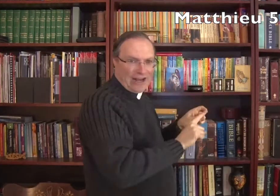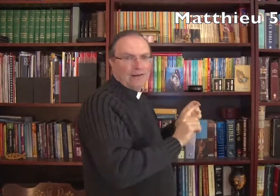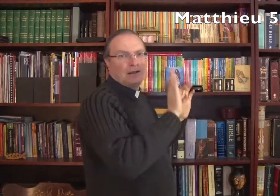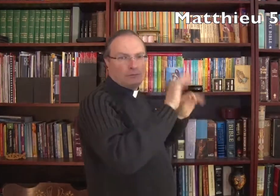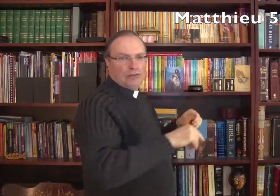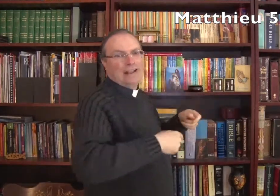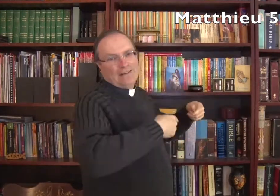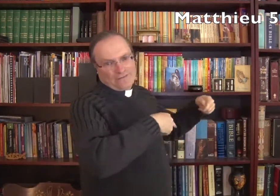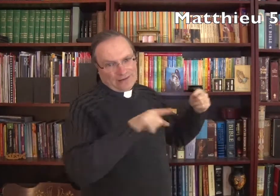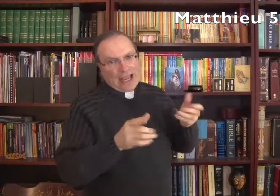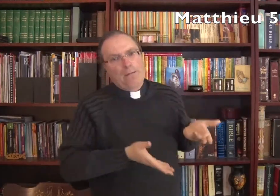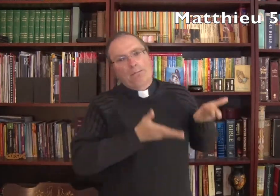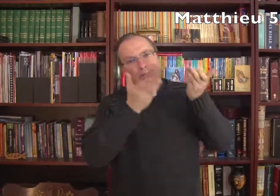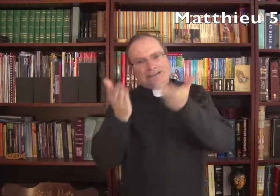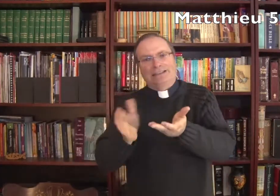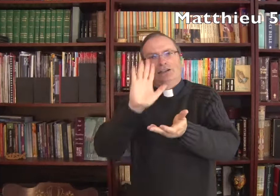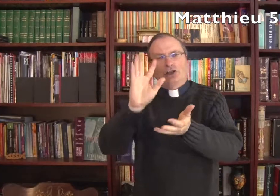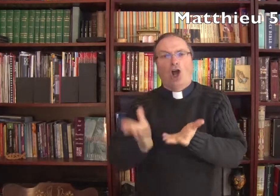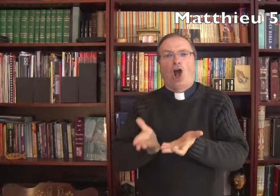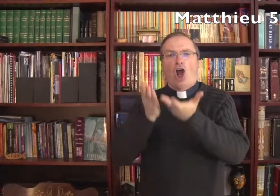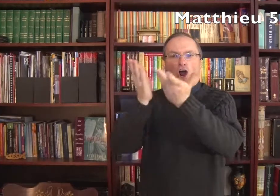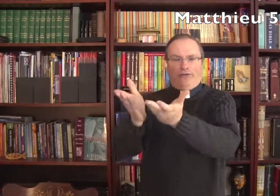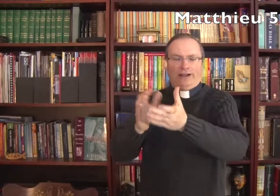puis viens présenter ton offrande.